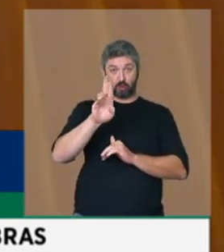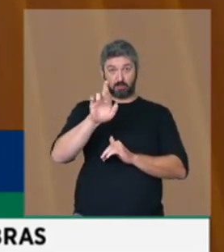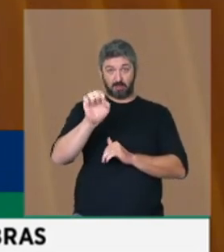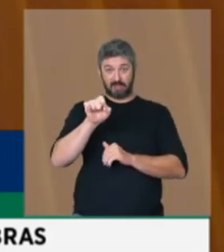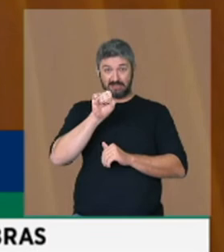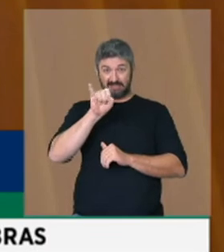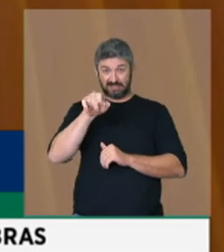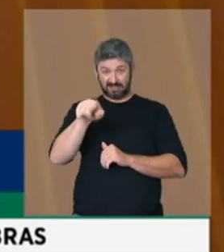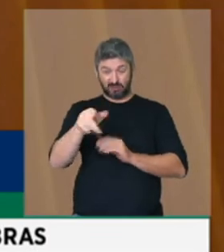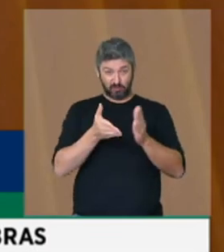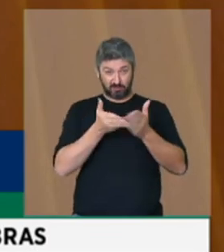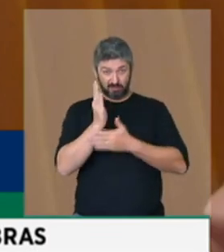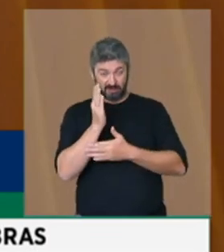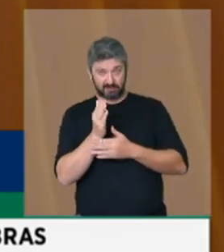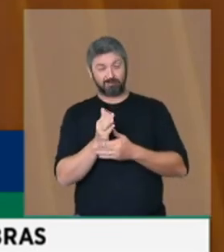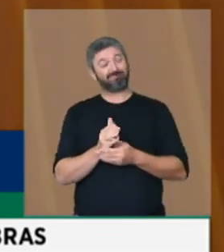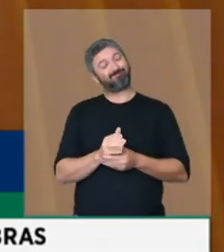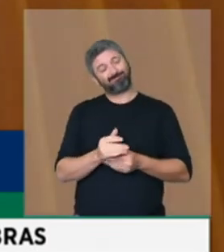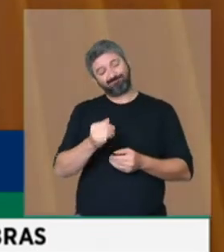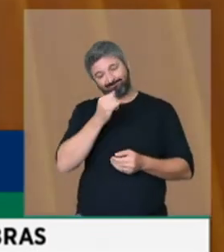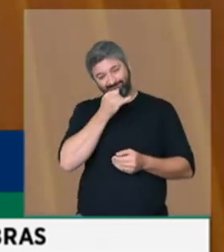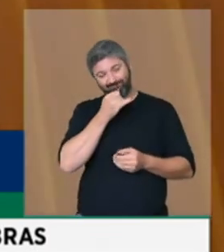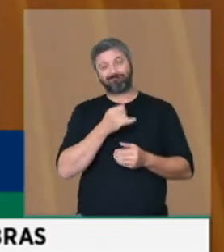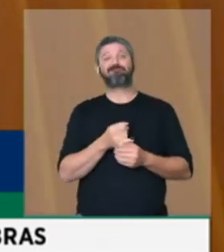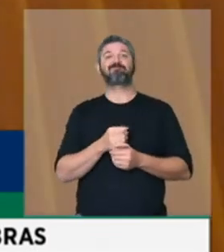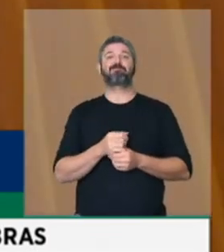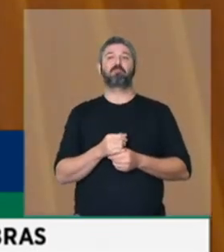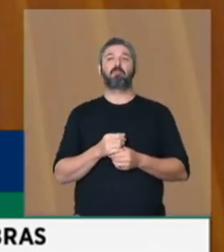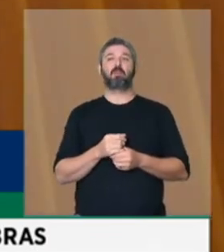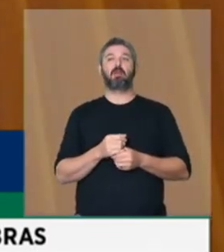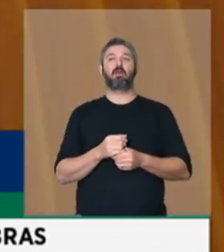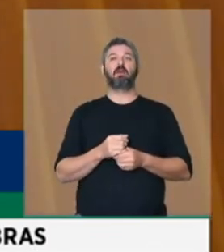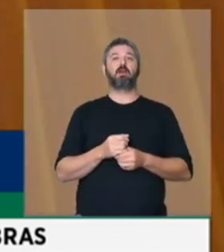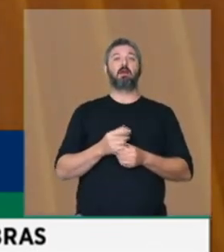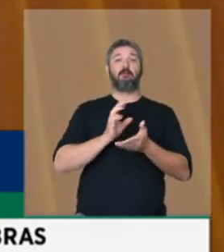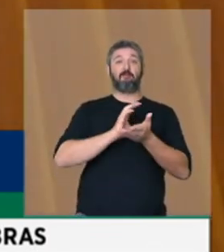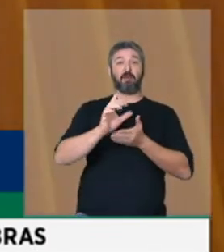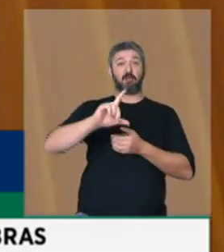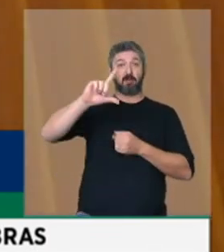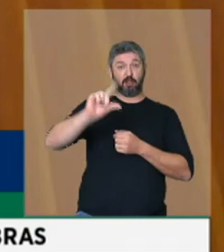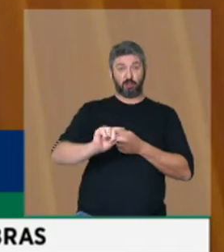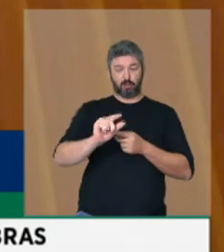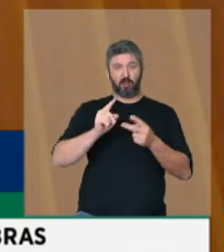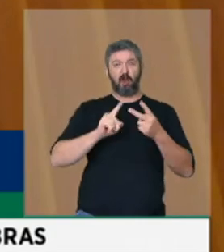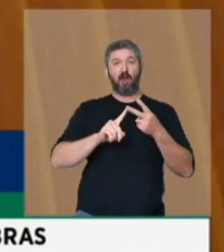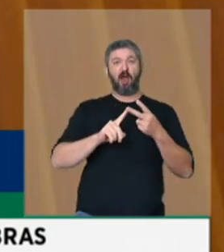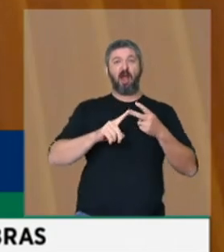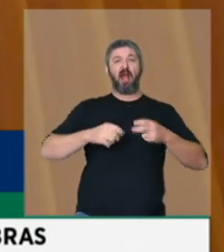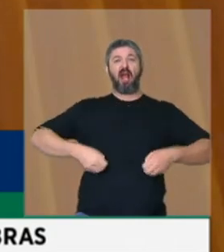MATAR A SEDE DE MUITOS. ESSES INVESTIDORES QUEREM MUITO LUCRO, COM MUITA RAPIDEZ... E POUCO INVESTIMENTO. O CAMINHO POR ONDE IR É A ELETROBRAS...